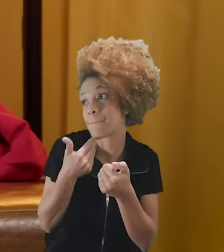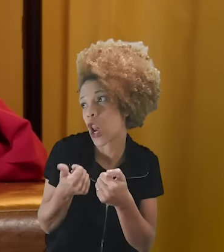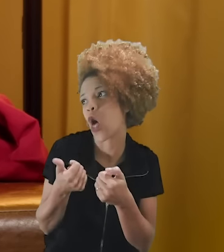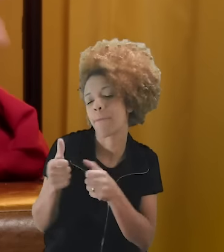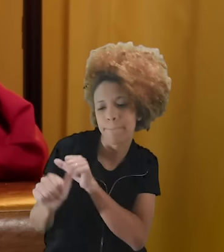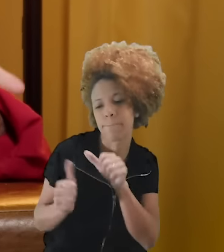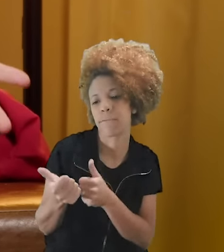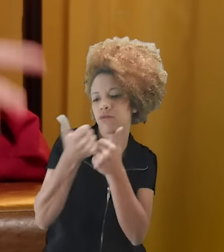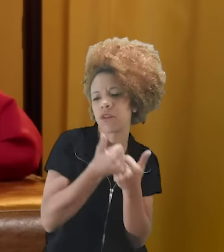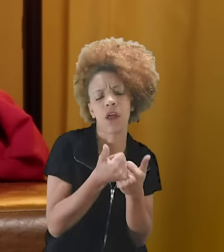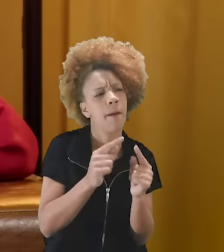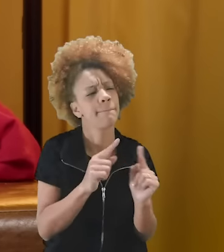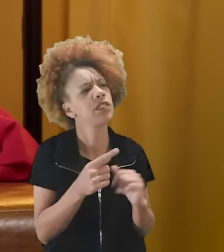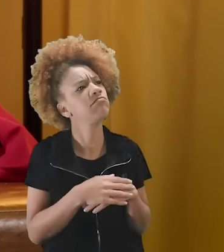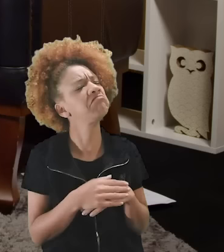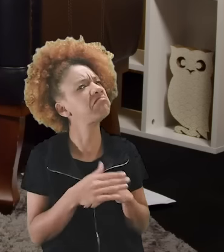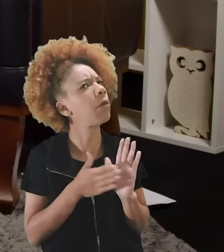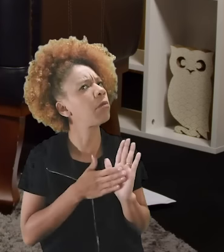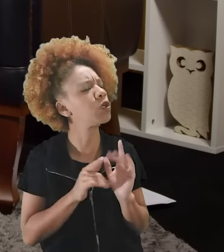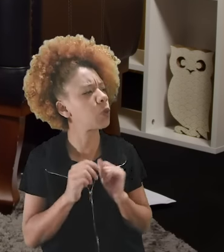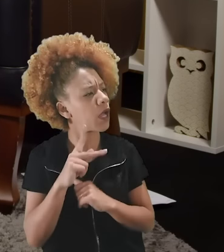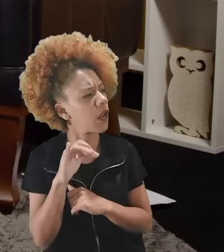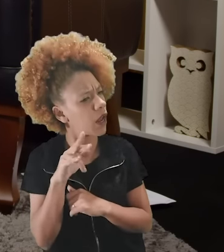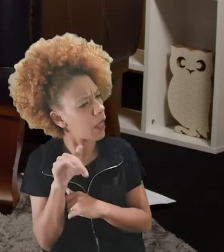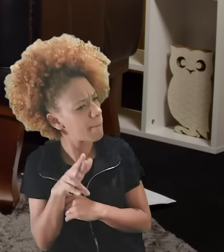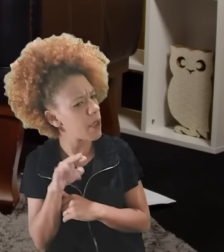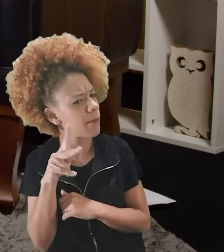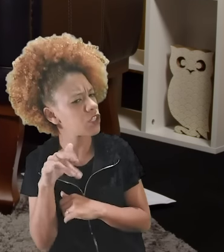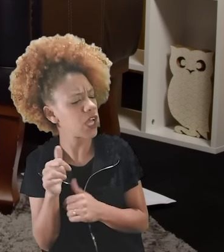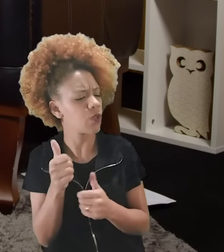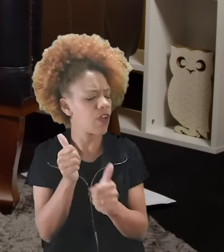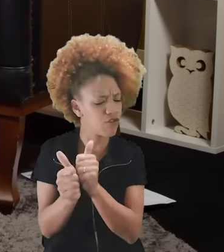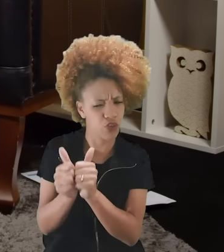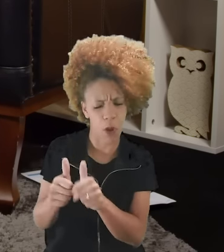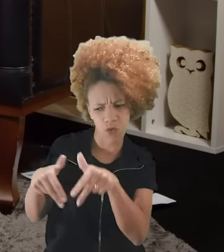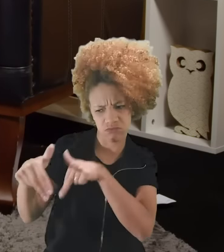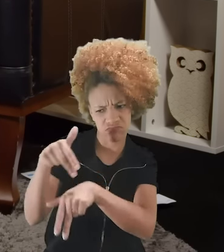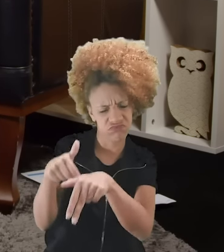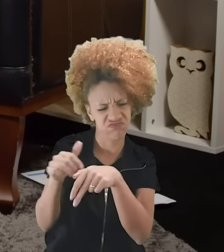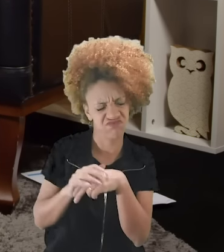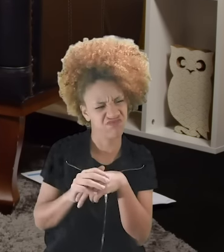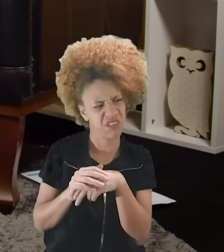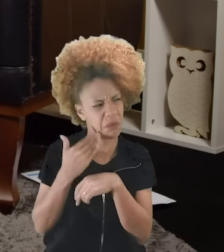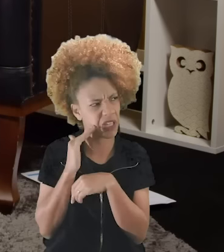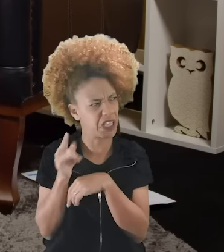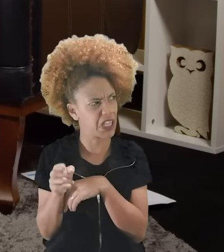para counterar outra né para ser cara mas agora você me deu uma ideia Será que o cber machado joga futebol para ele entender o futebol não imagino o kber machado cruzando uma bola mas